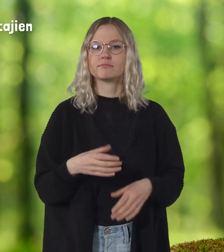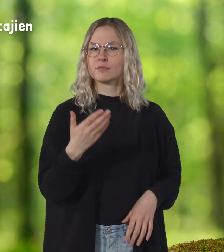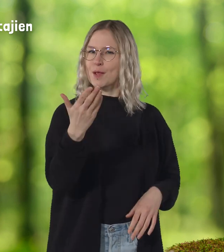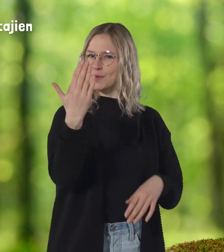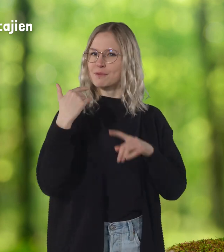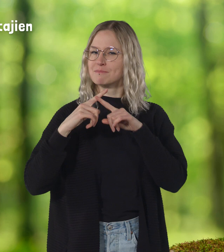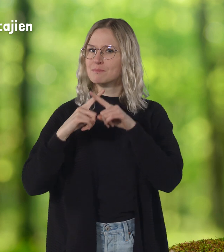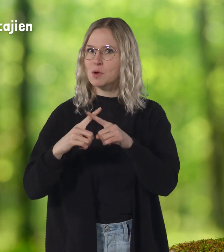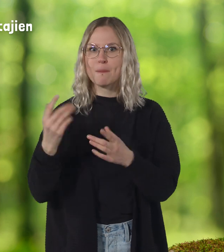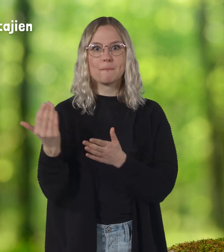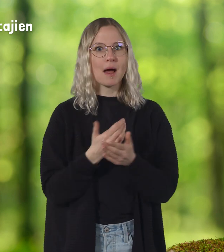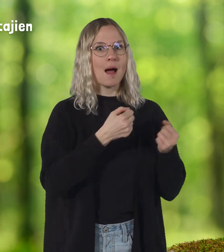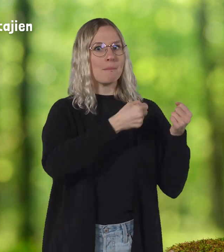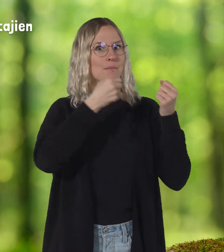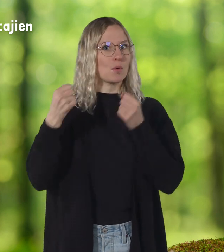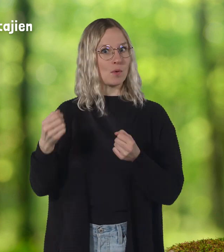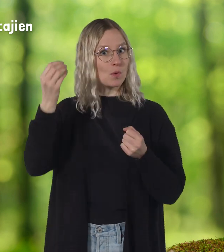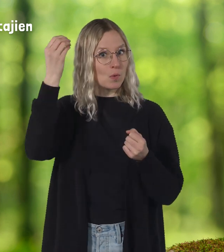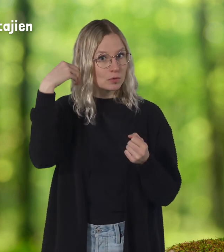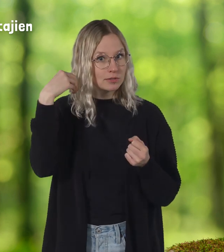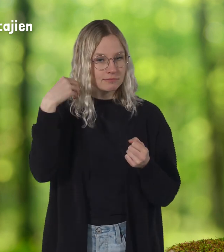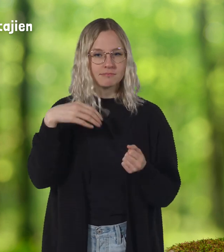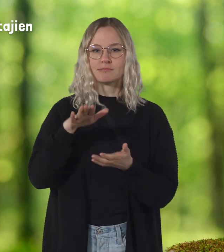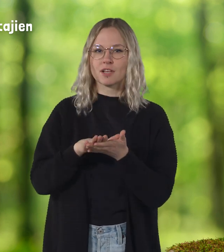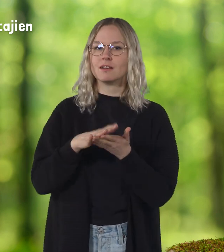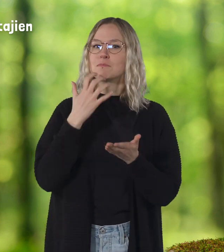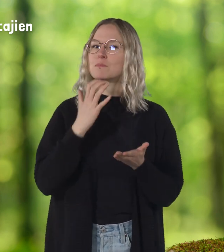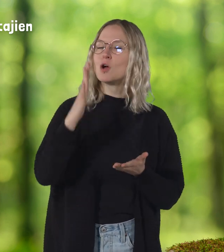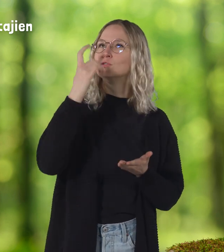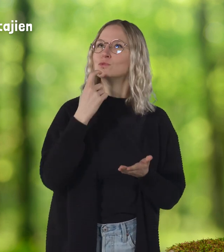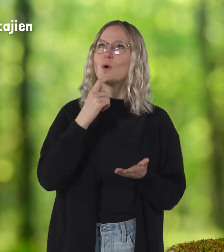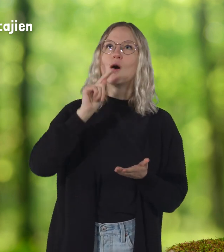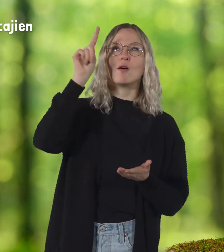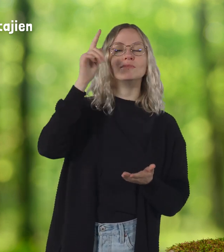Tule mukaan maahanmuuttajien kurssille, joka järjestetään Pohjois-Suomen -